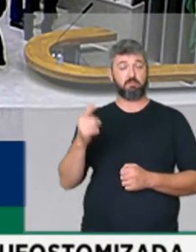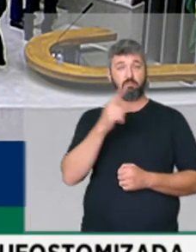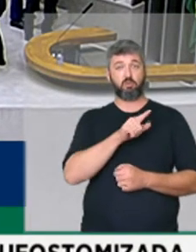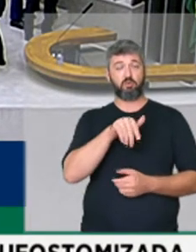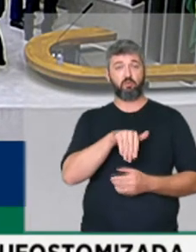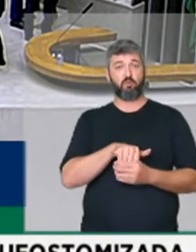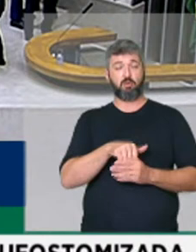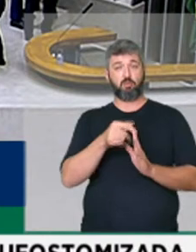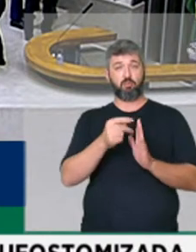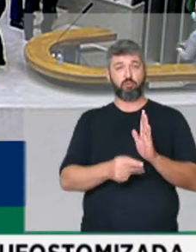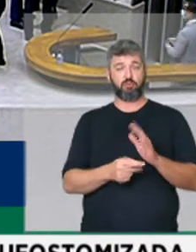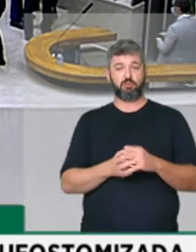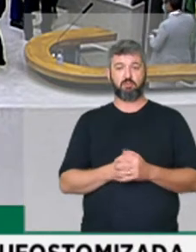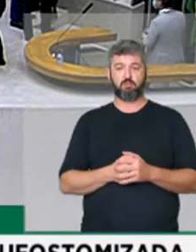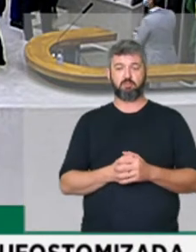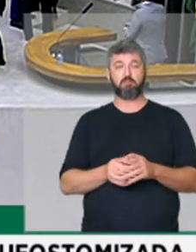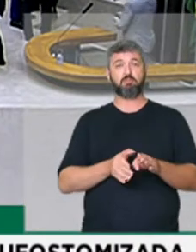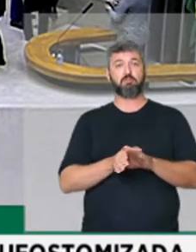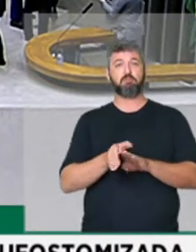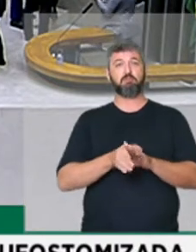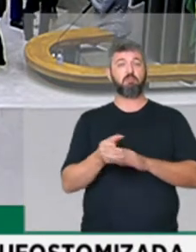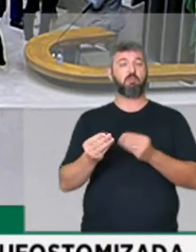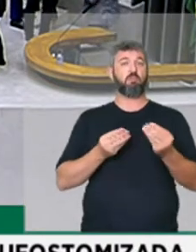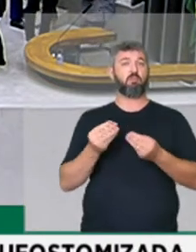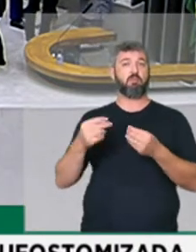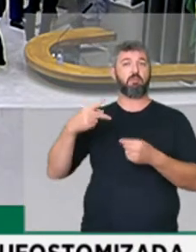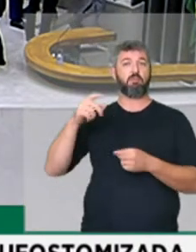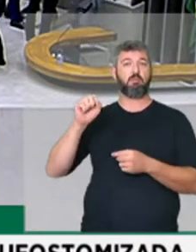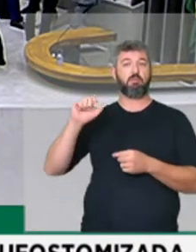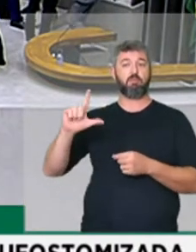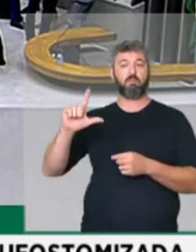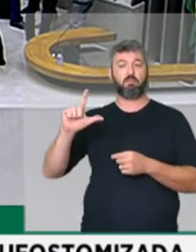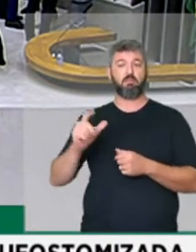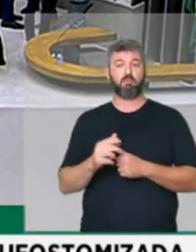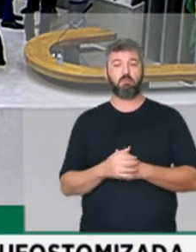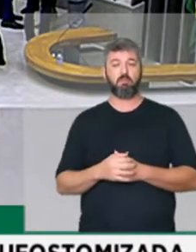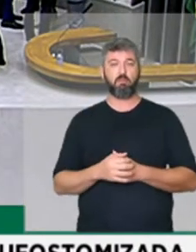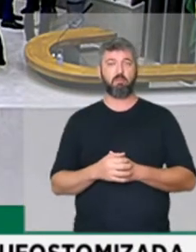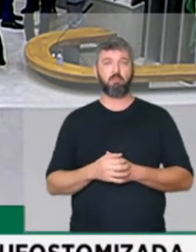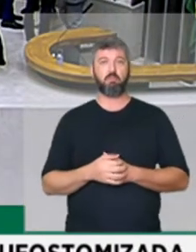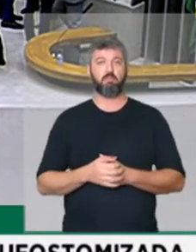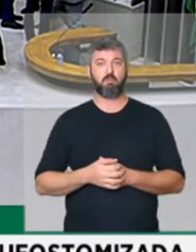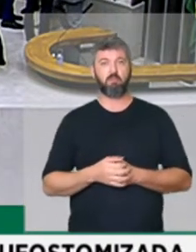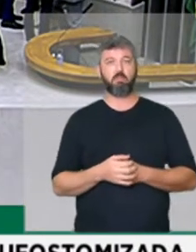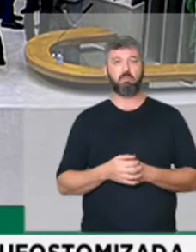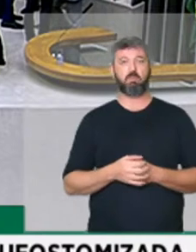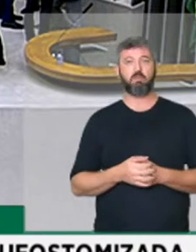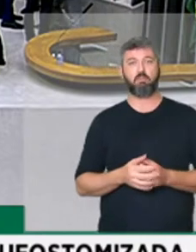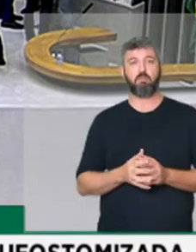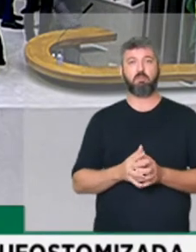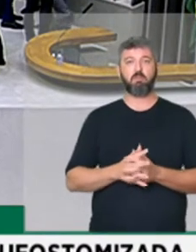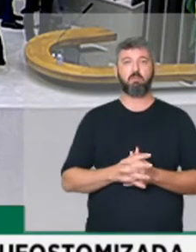PARA A CRIANÇA TRAQUEOSTOMIZADA. EU TAMBÉM TENHO PROJETO CHAMANDO ATENÇÃO PARA CRIANÇAS PORTADORAS DE CÂNCER INFANTIL. A CRIANÇA TEM QUE